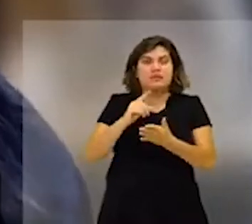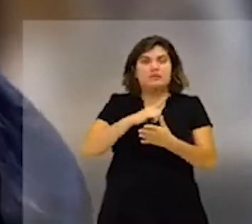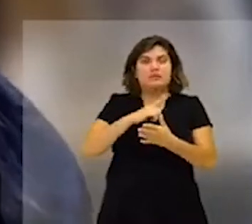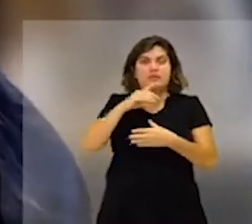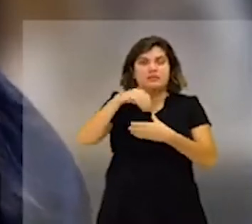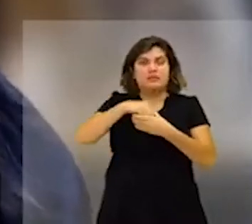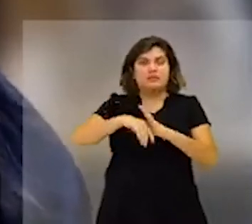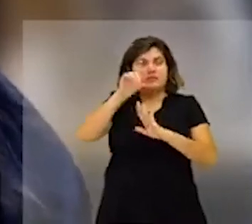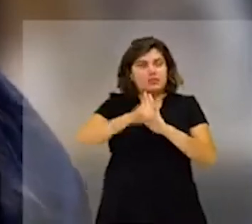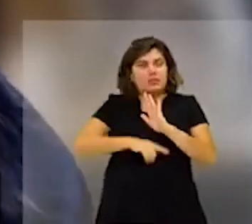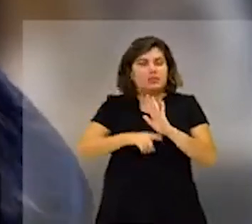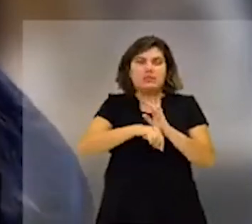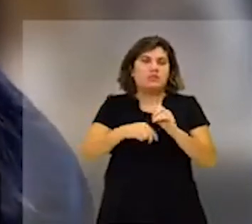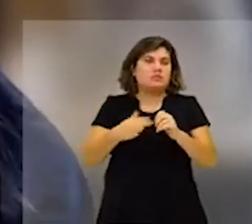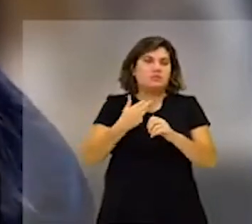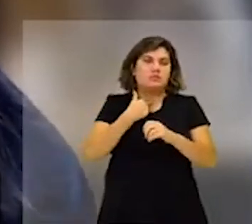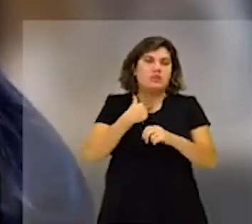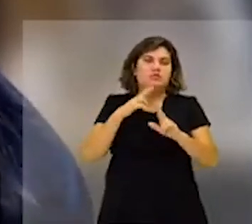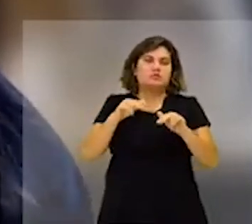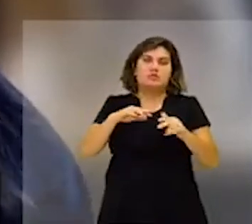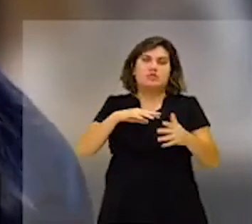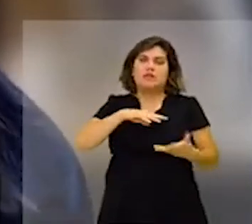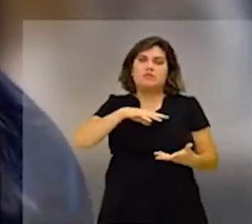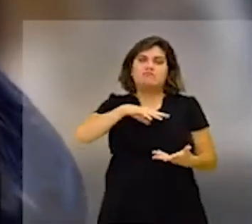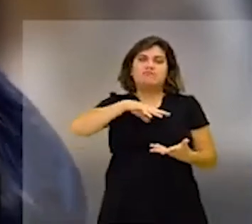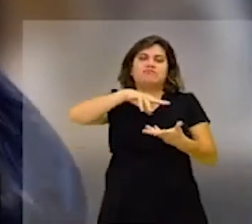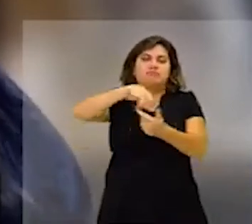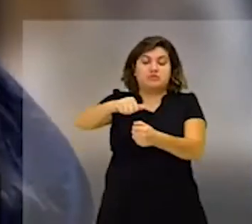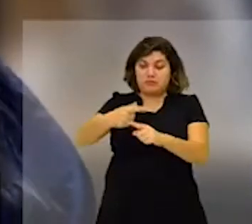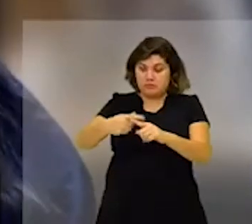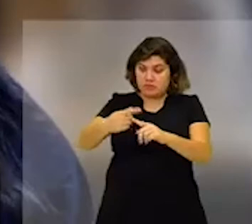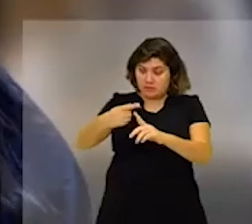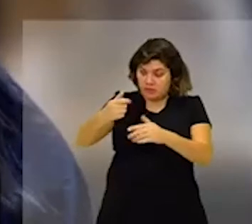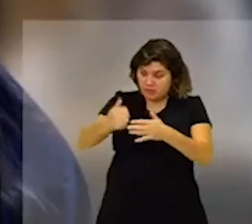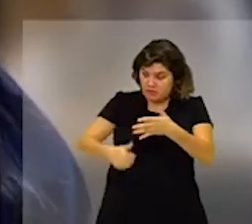que não pode nunca se universalizar porque é um privilégio Universal um privilégio de